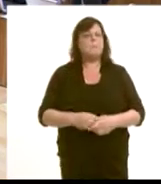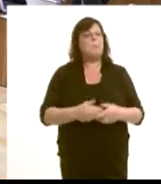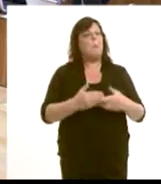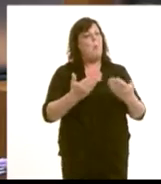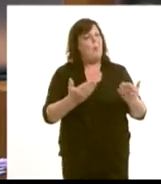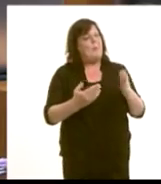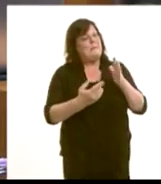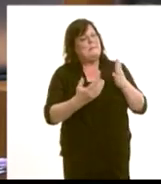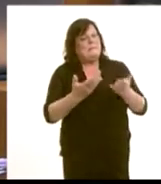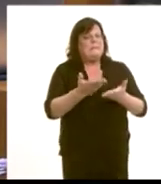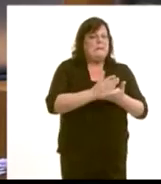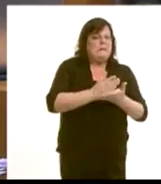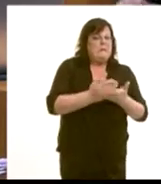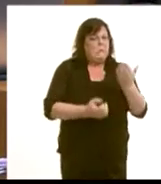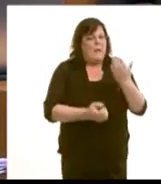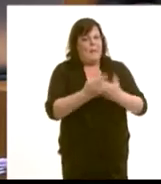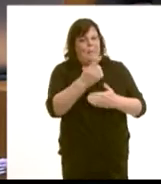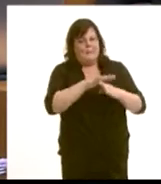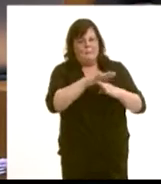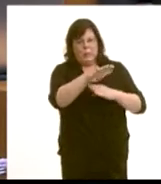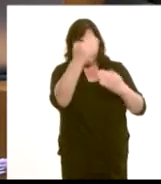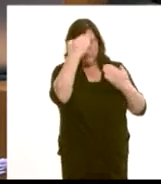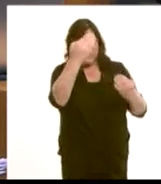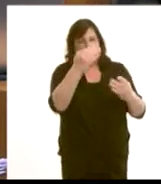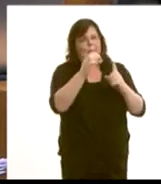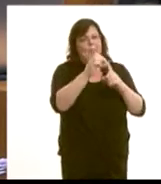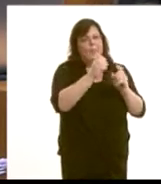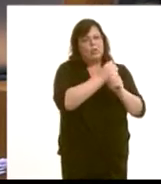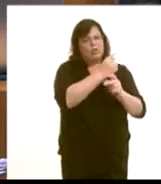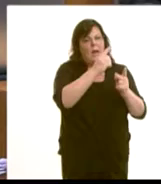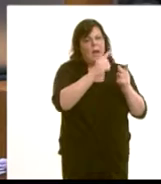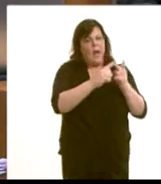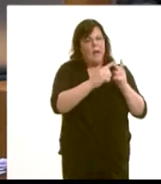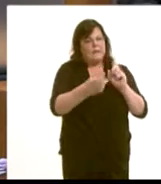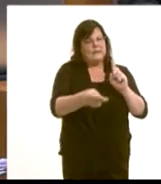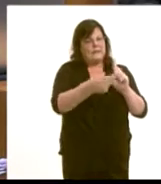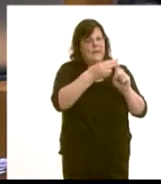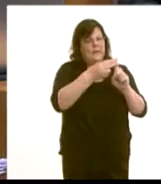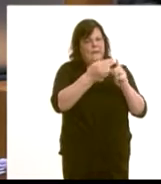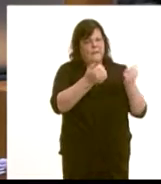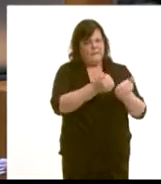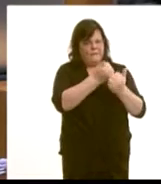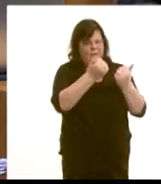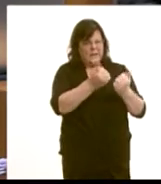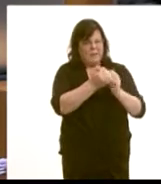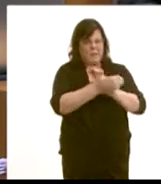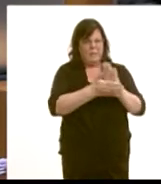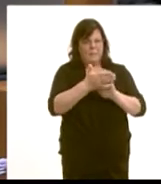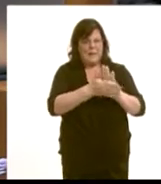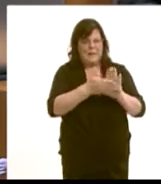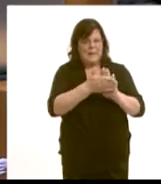Pe bai statws PGI yn cael ei golli, byddai hynnyín bwrw nid yn unig tato yn sir Benfro, ond cig oen yn enwedig.